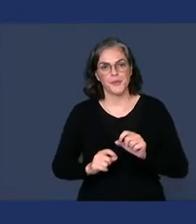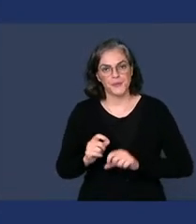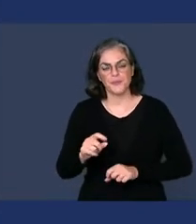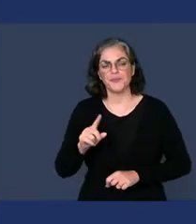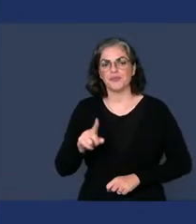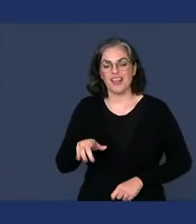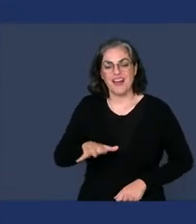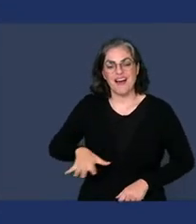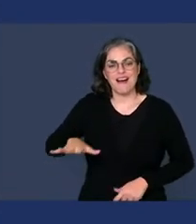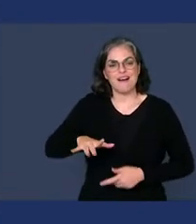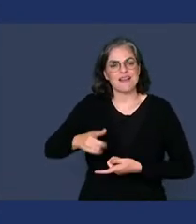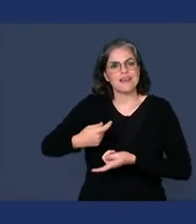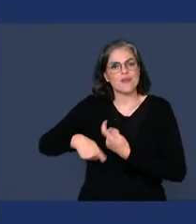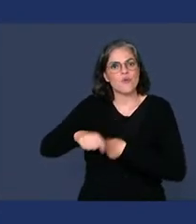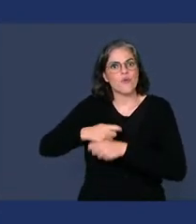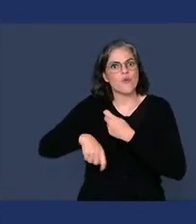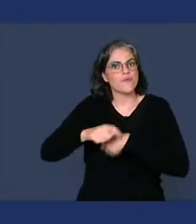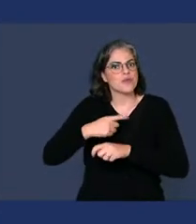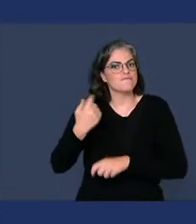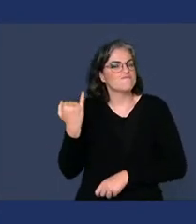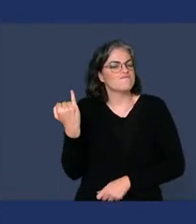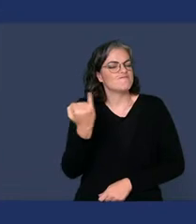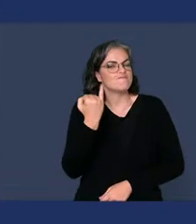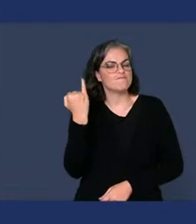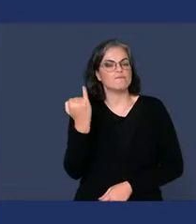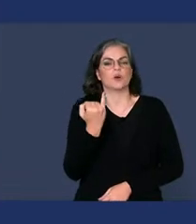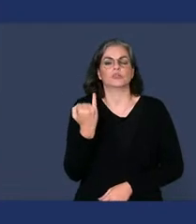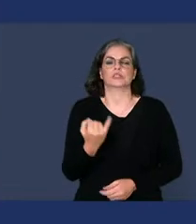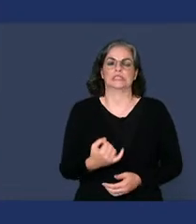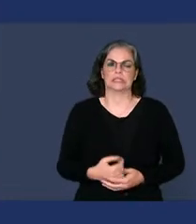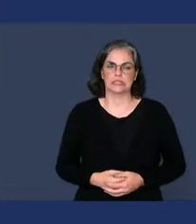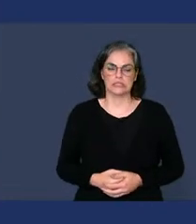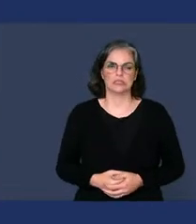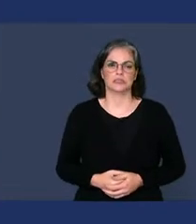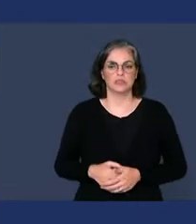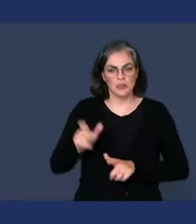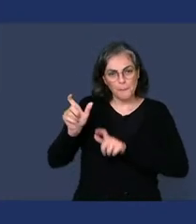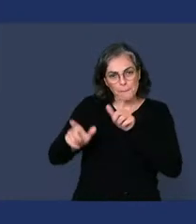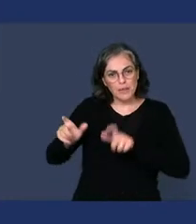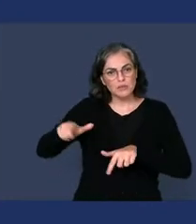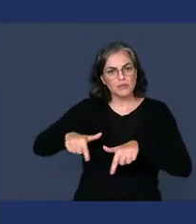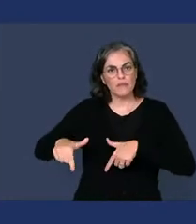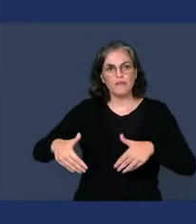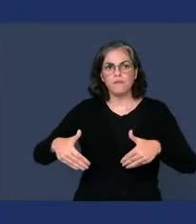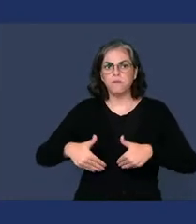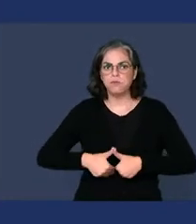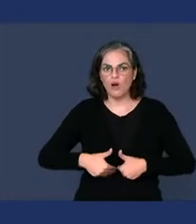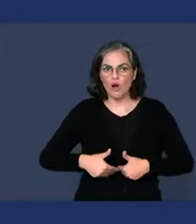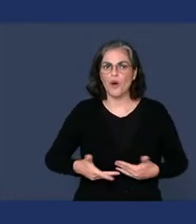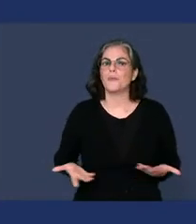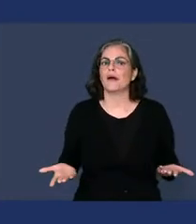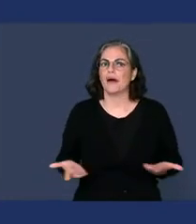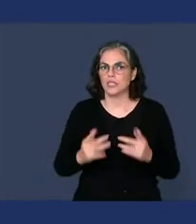RECURSOS, MAS É ACIMA DE TUDO SETOR, SEGMENTO DA ECONOMIA BRASILEIRA EXTREMAMENTE DINÂMICA E SEUS TRABALHADORES ESTÃO PASSANDO FOME, ESTÃO